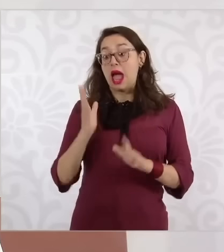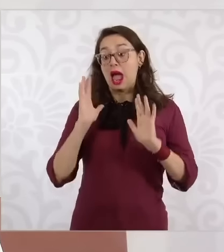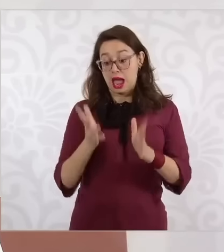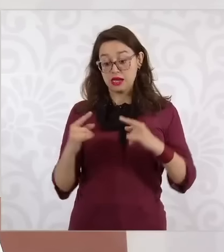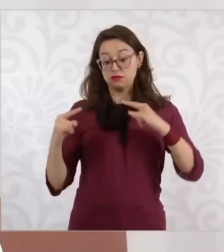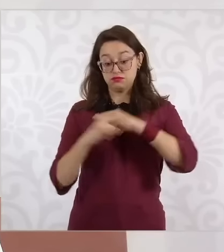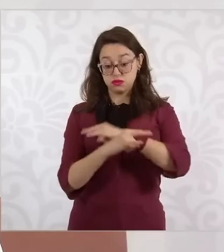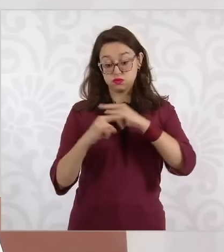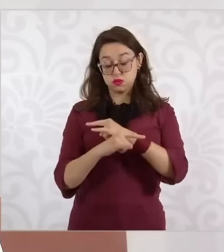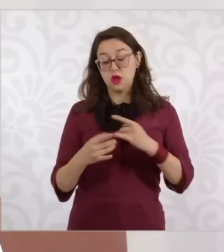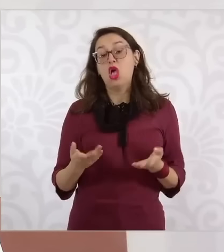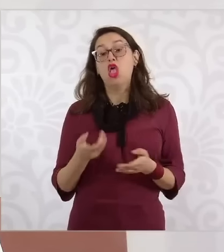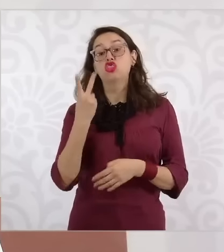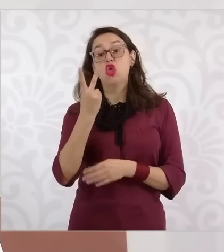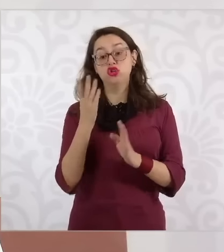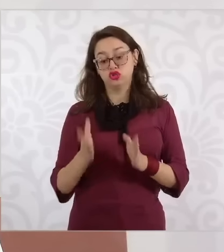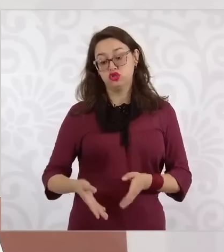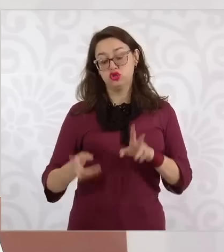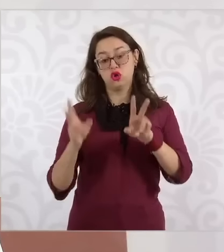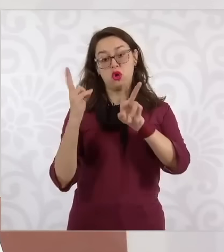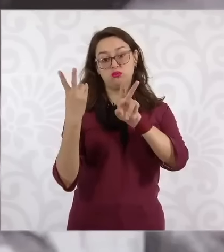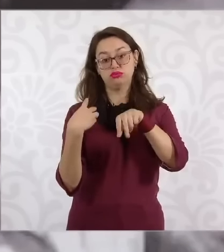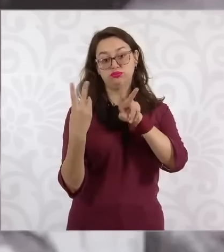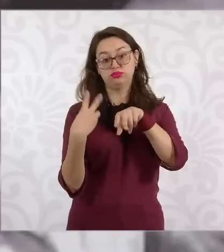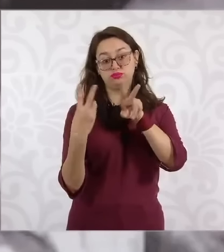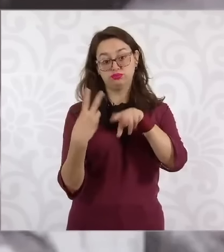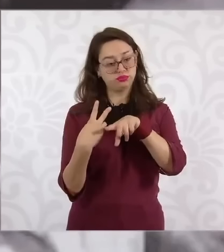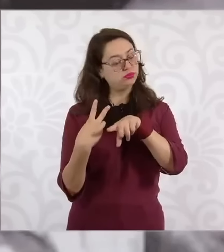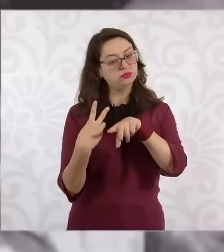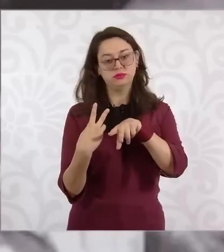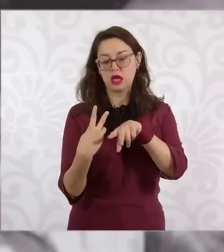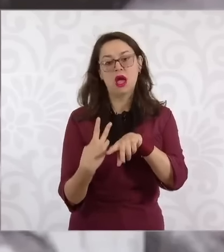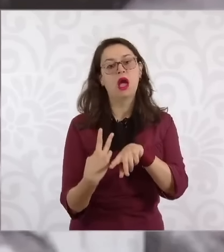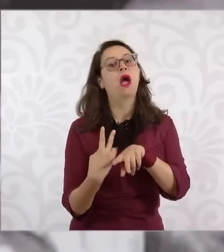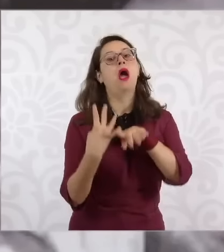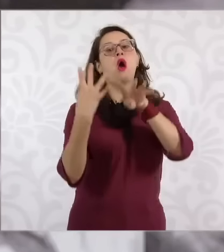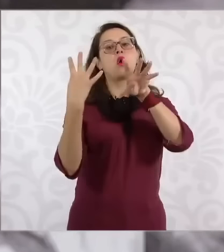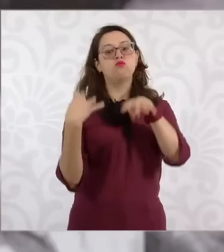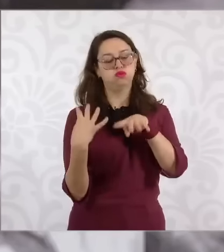de dos carriles a cuatro carriles para mejorar así el tránsito que va hacia la frontera norte